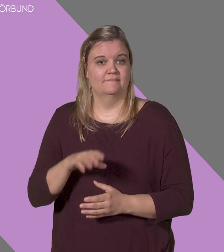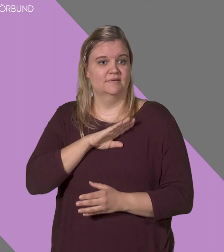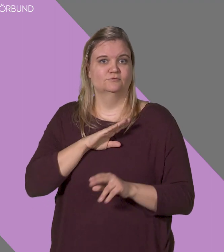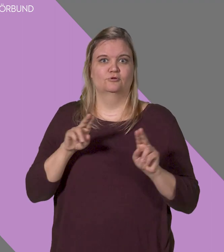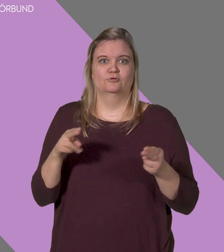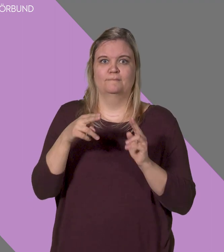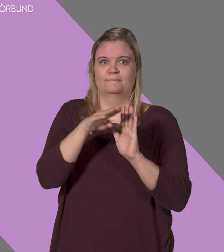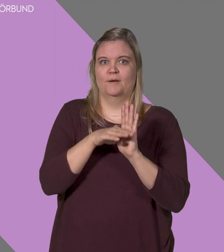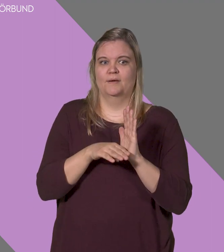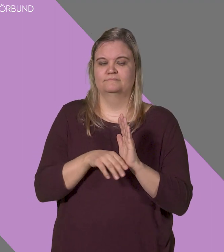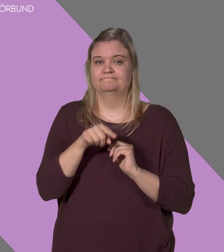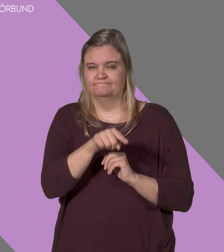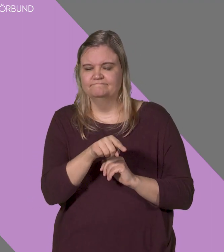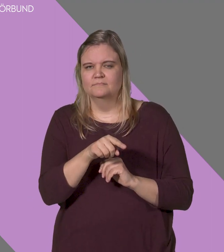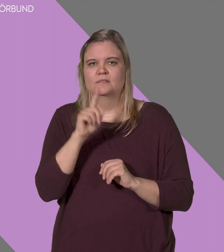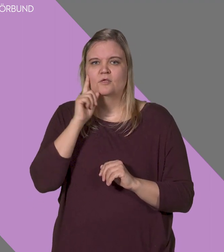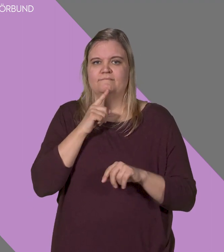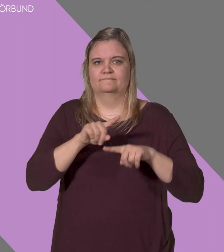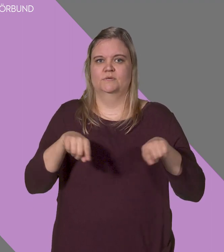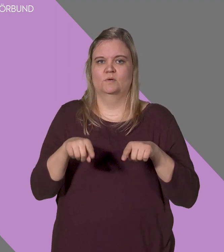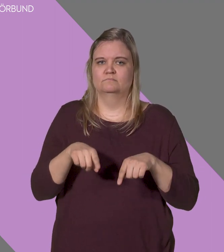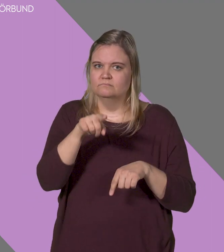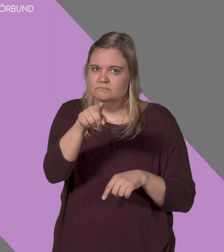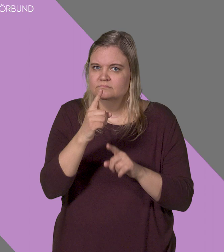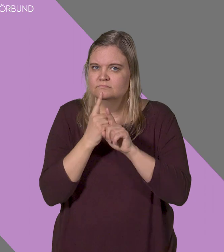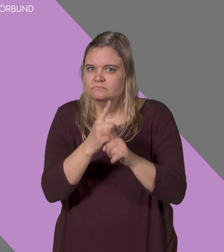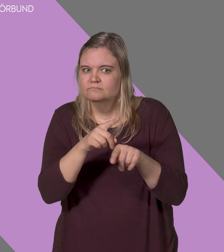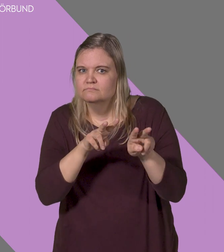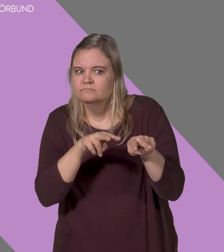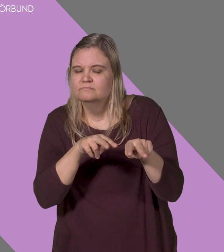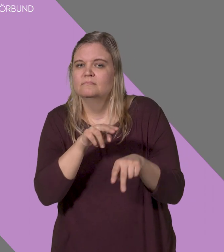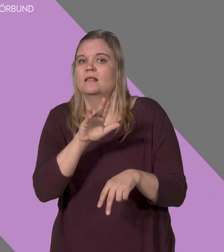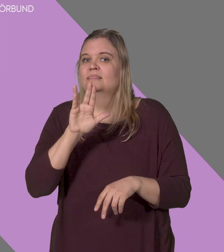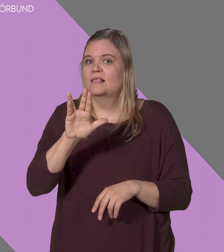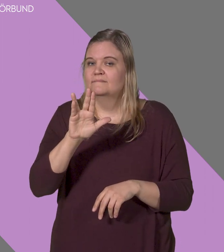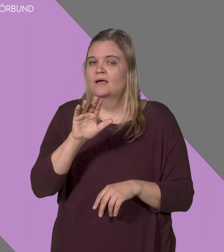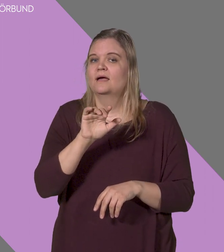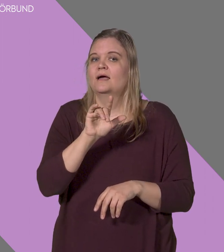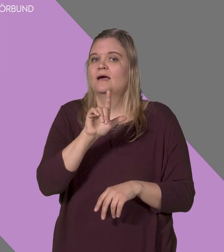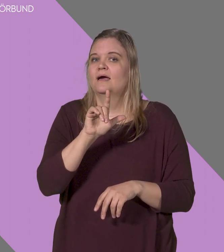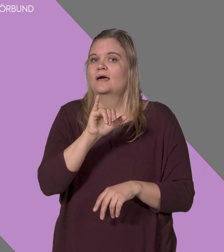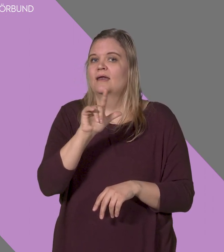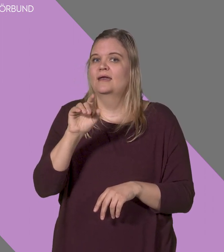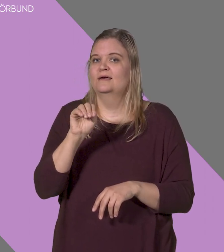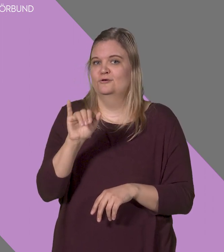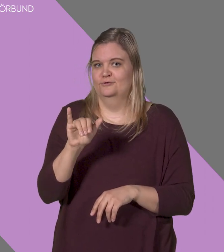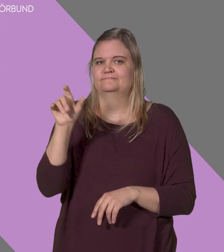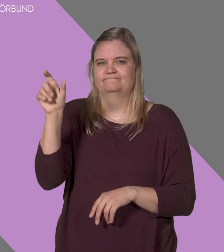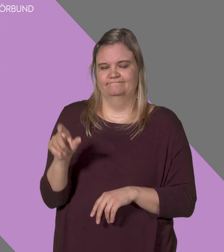Följ med Gavin när han utforskar staden -